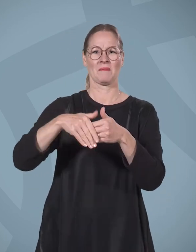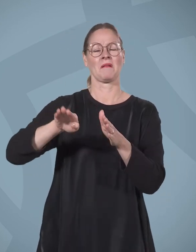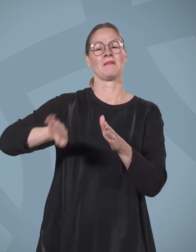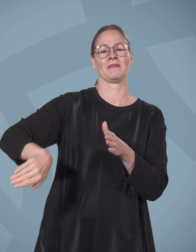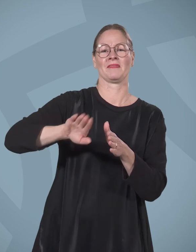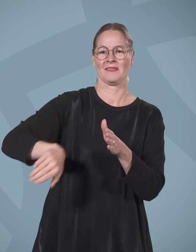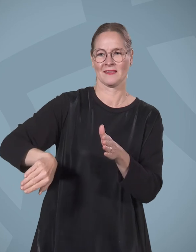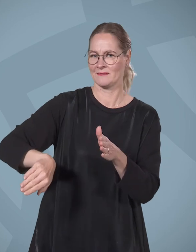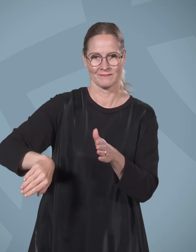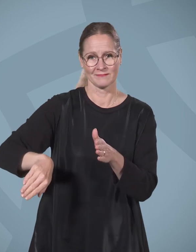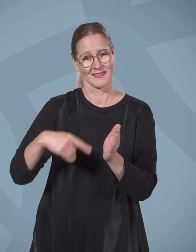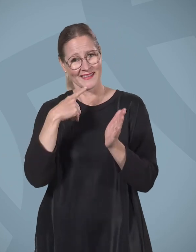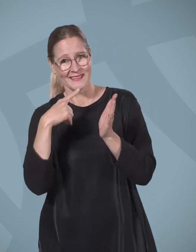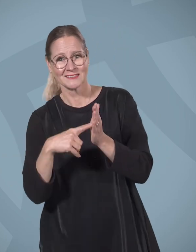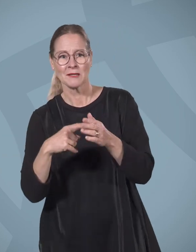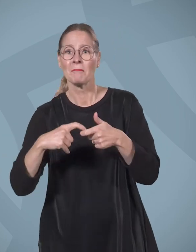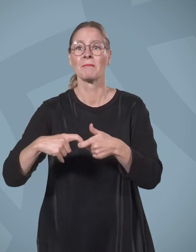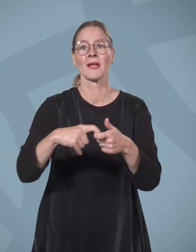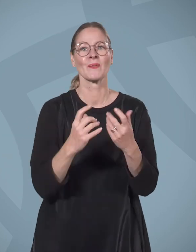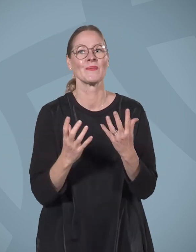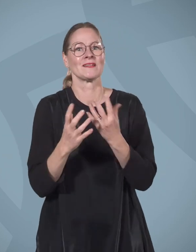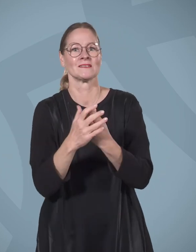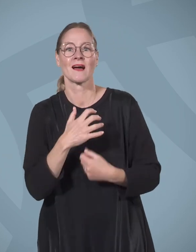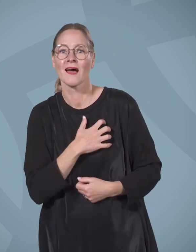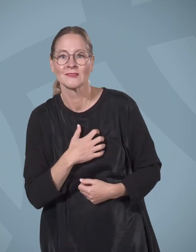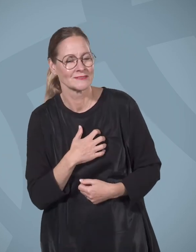esimerkiksi perheen yhteisenä harrastuksena, -